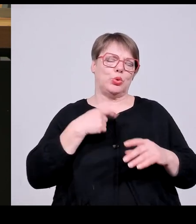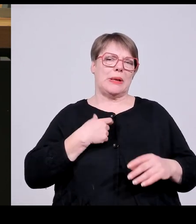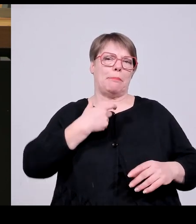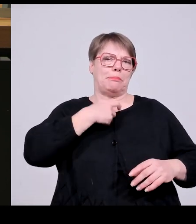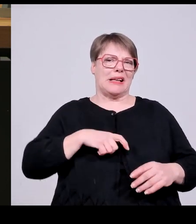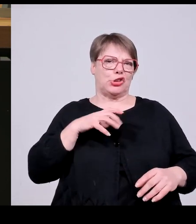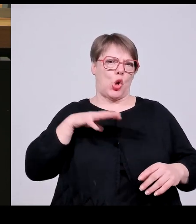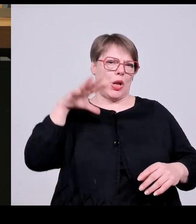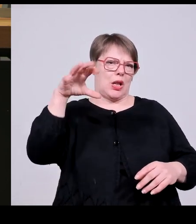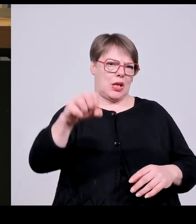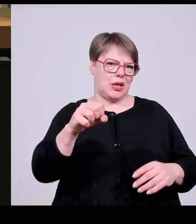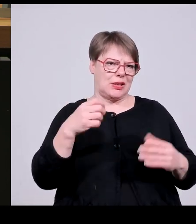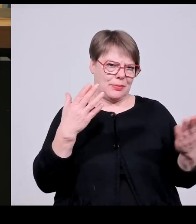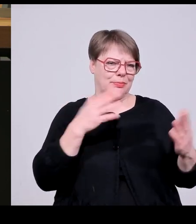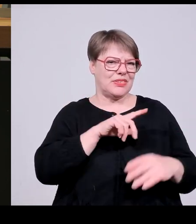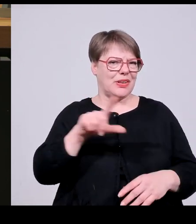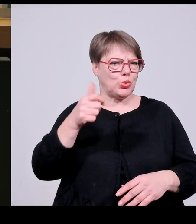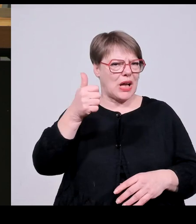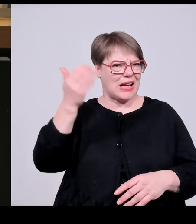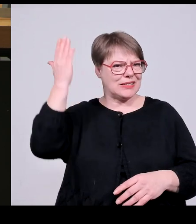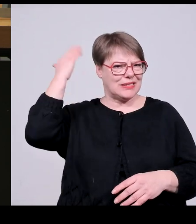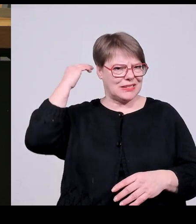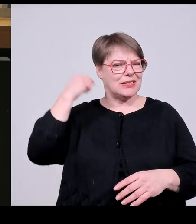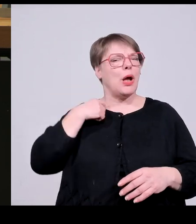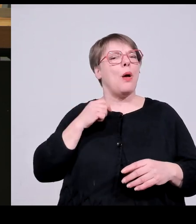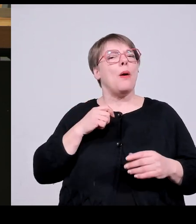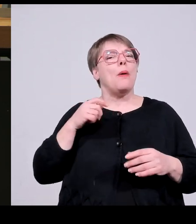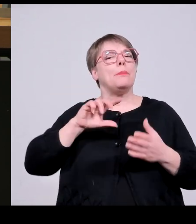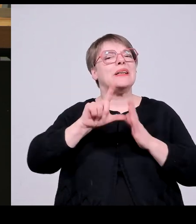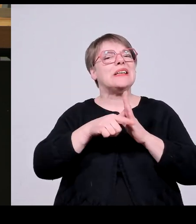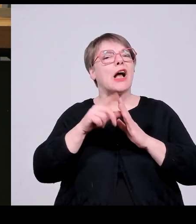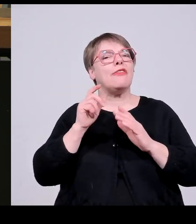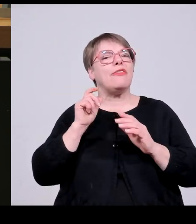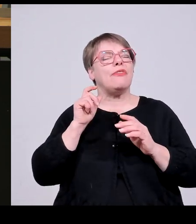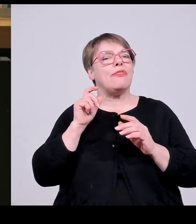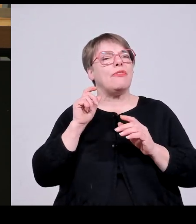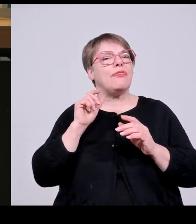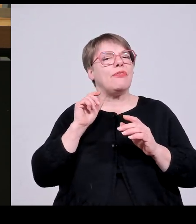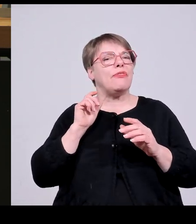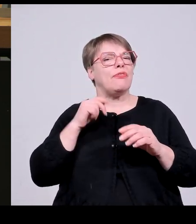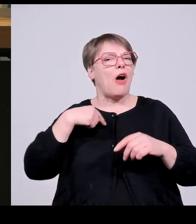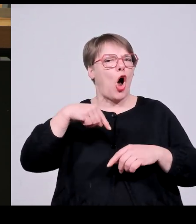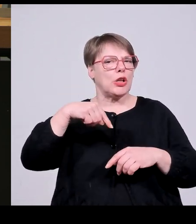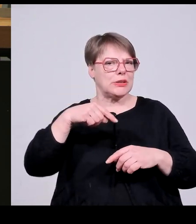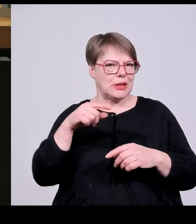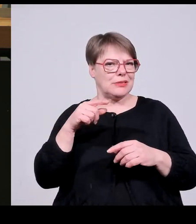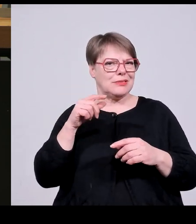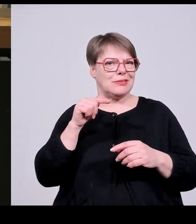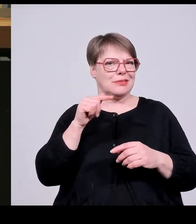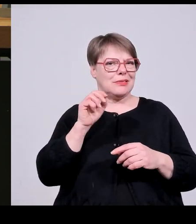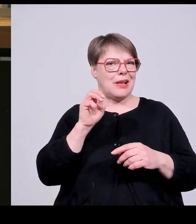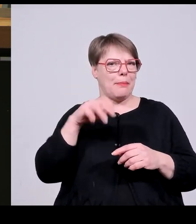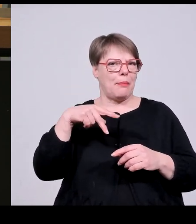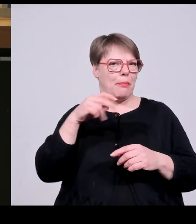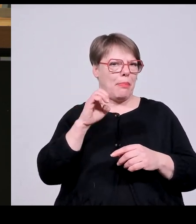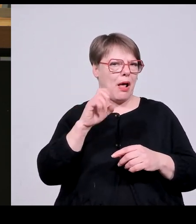verlässliche Bedingungen mit quantitativen wie qualitativen Standards für unsere Berliner Bibliotheken zu schaffen.